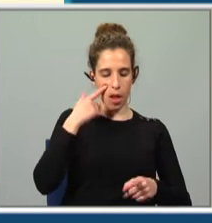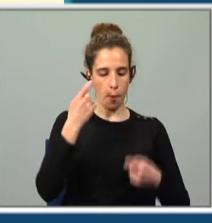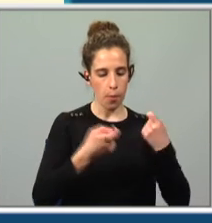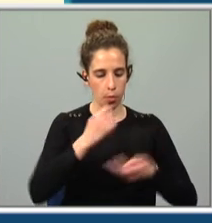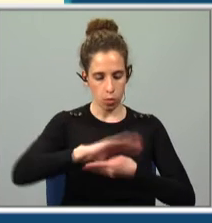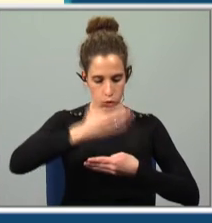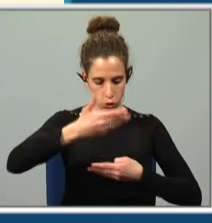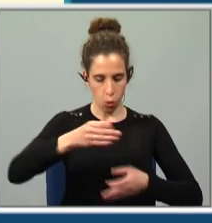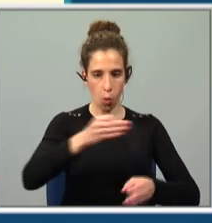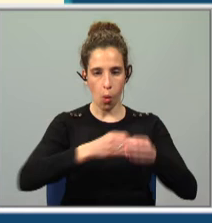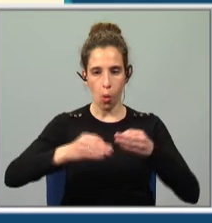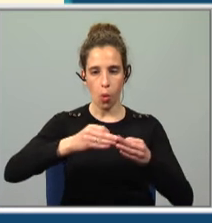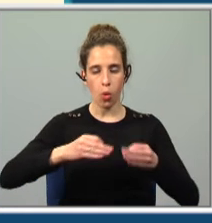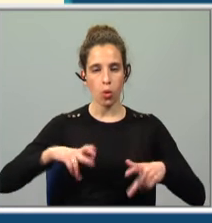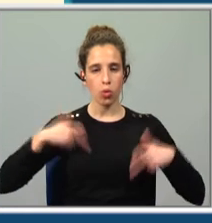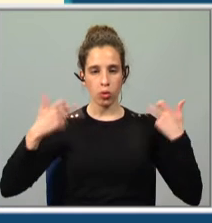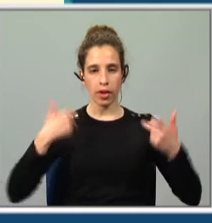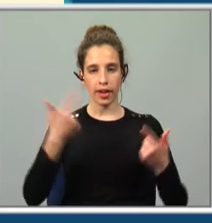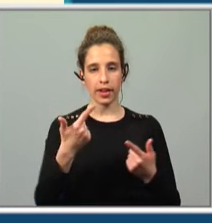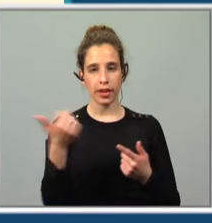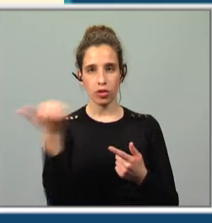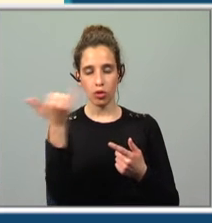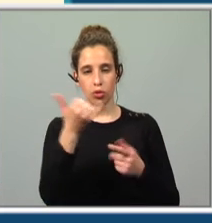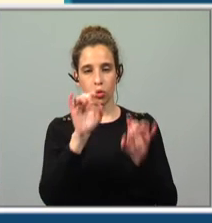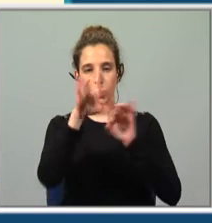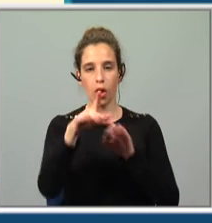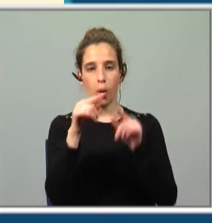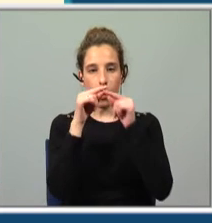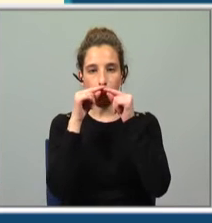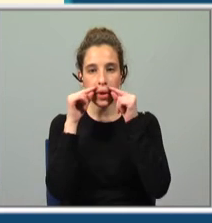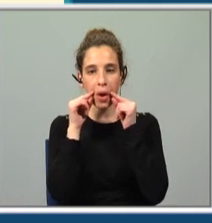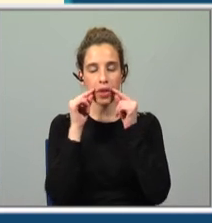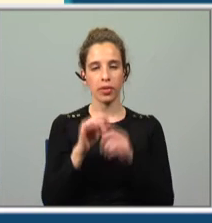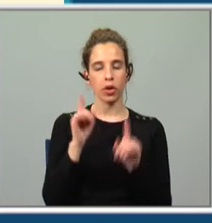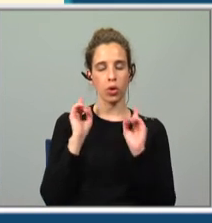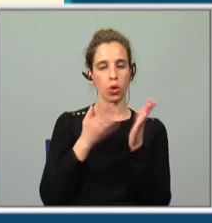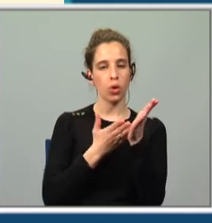um tesouro aqui entra a segunda pista o pessoal continuamos com segundo 這裡的寶物進入第二條線索伙計們，我們繼續第二